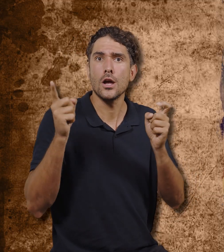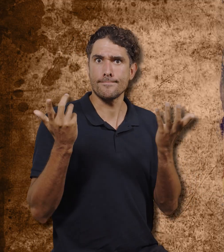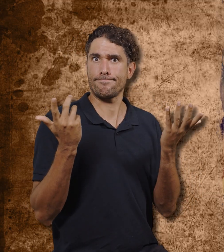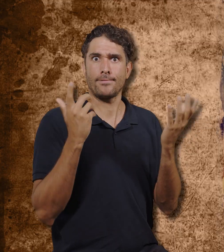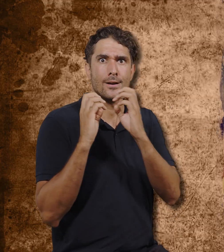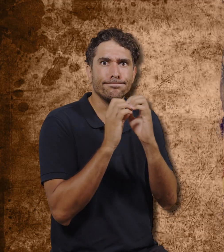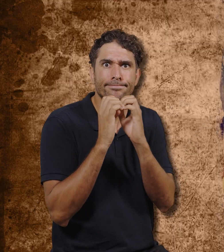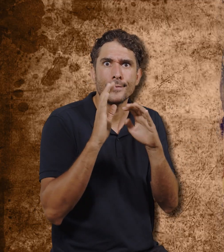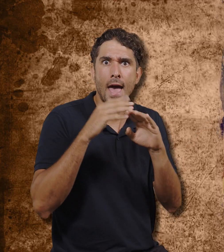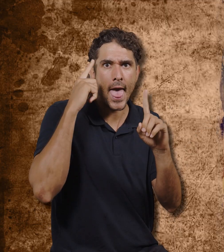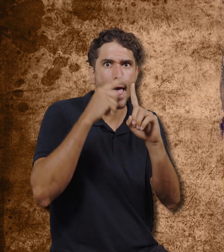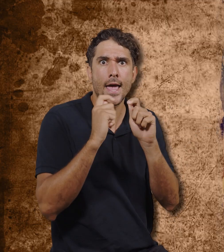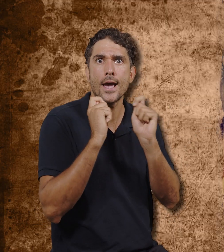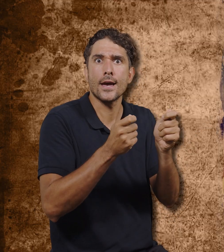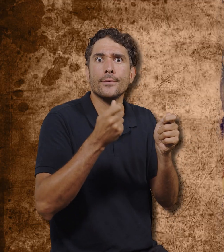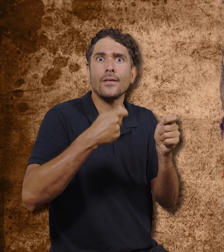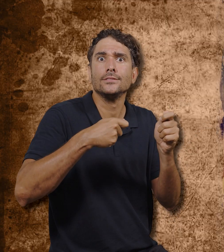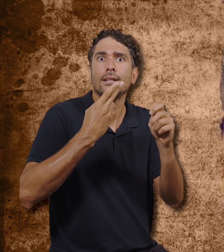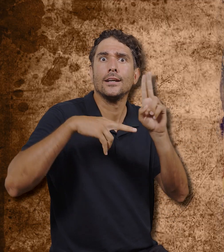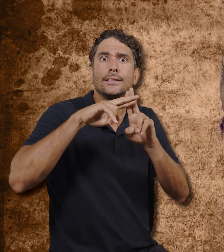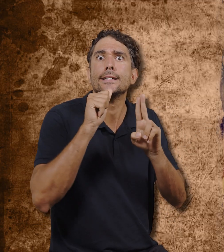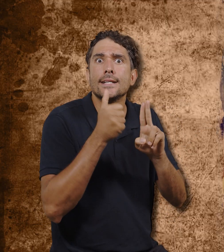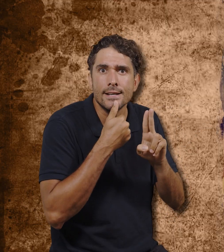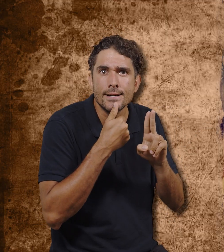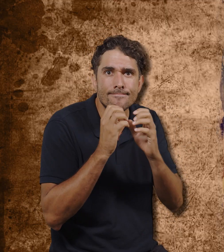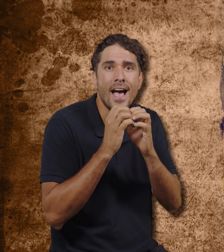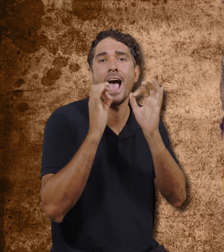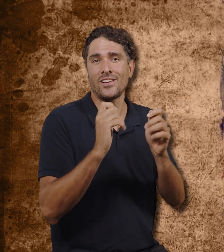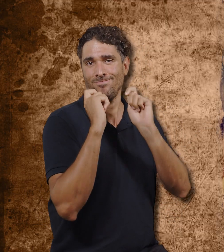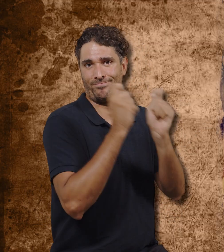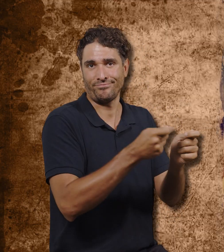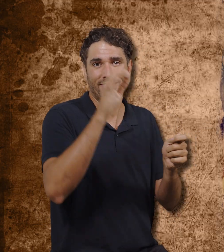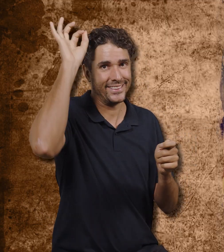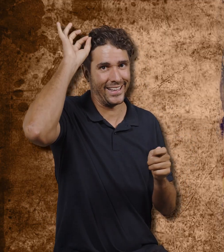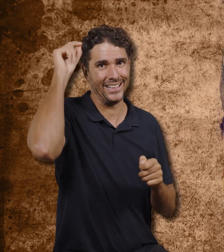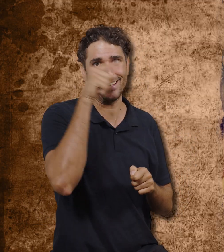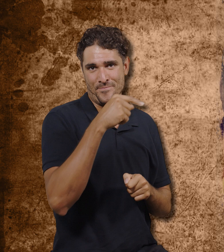a l'ambaixada de la República Espanyola a Mèxic l'any 1954.